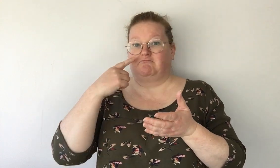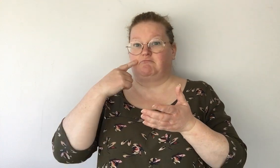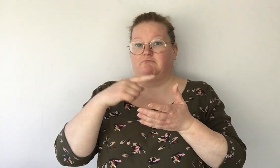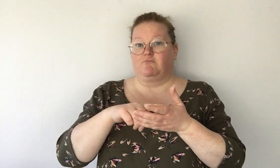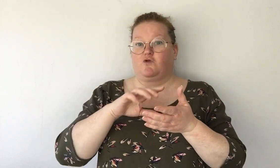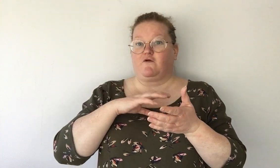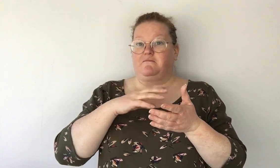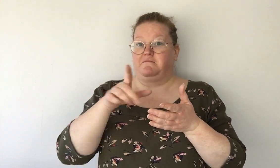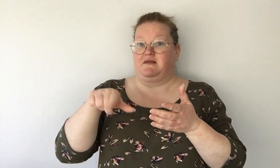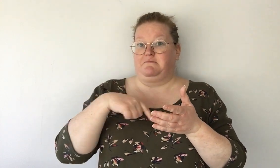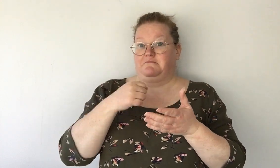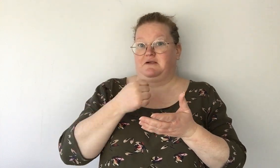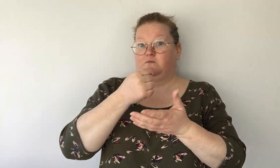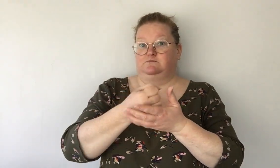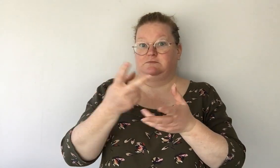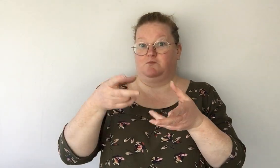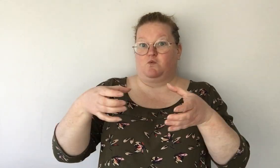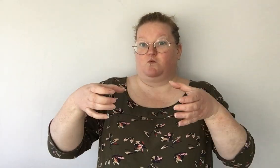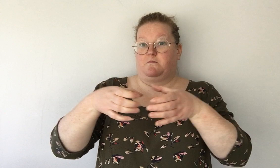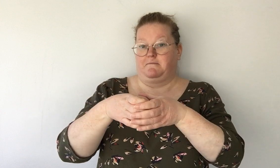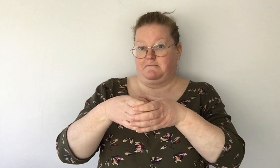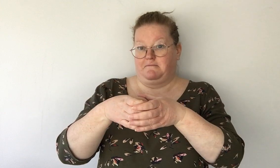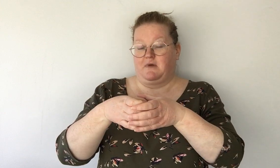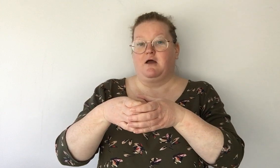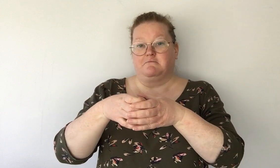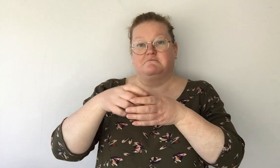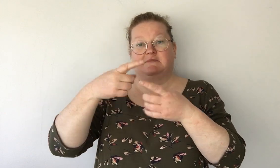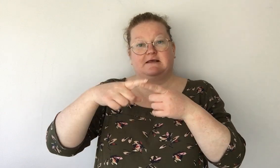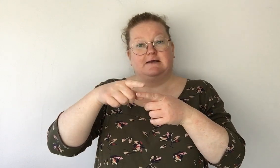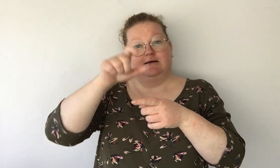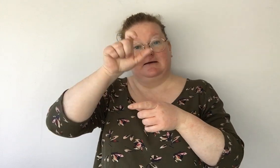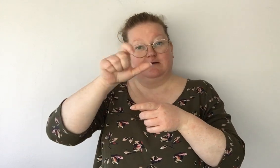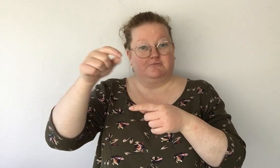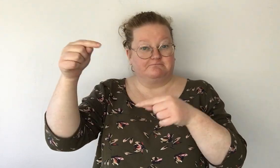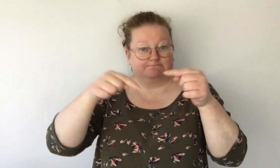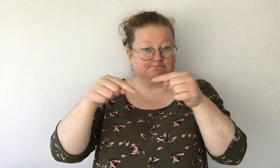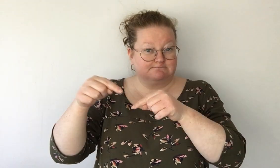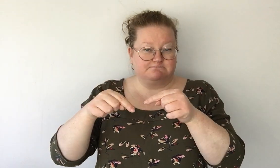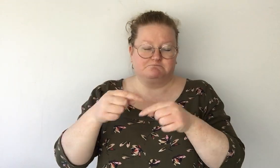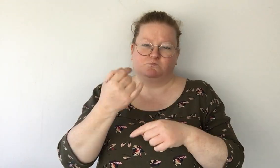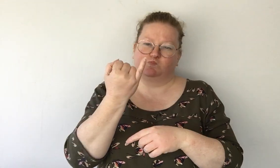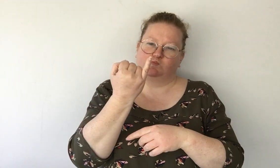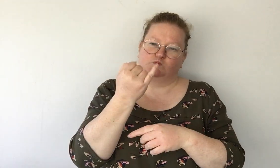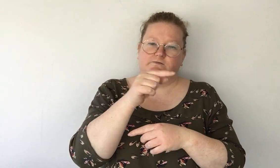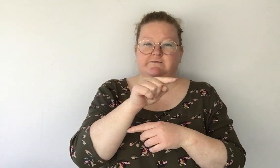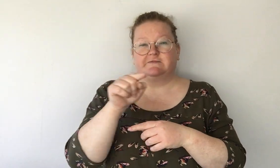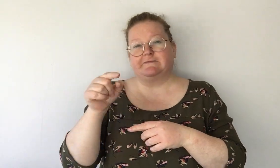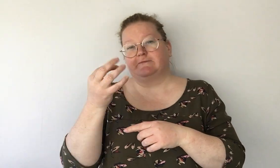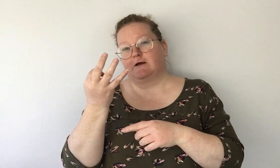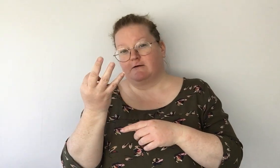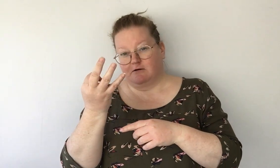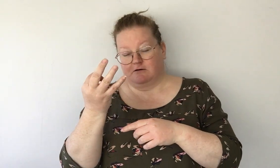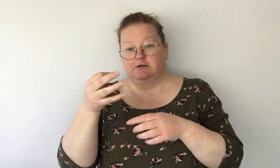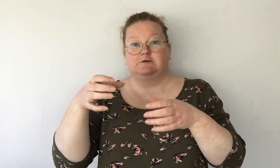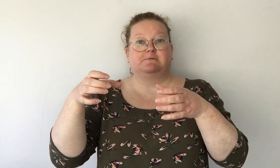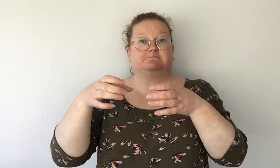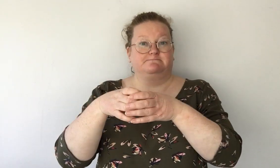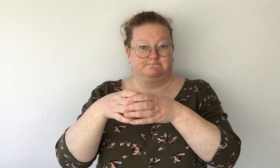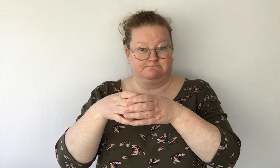Kaveriryhmä on 6-8 hengen ryhmä, johon tulee mukaan eri ihmisiä.